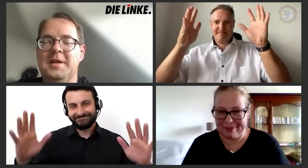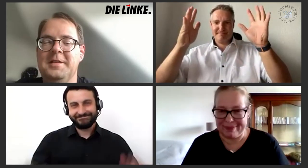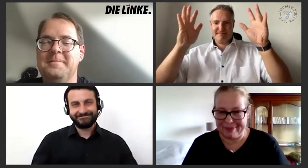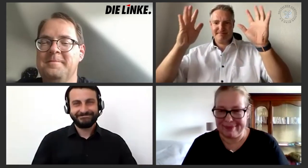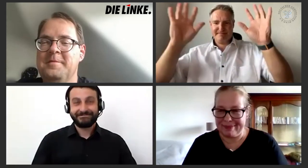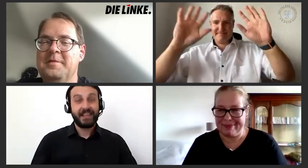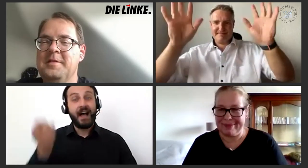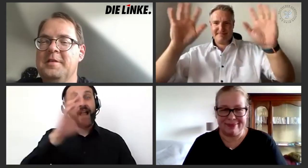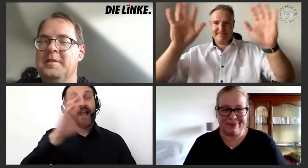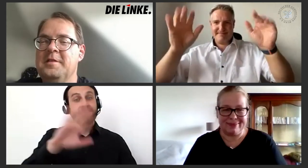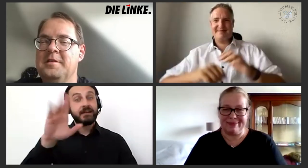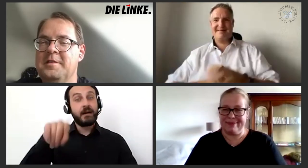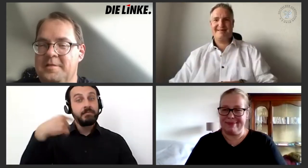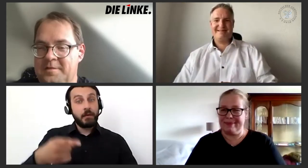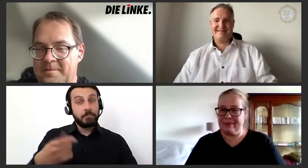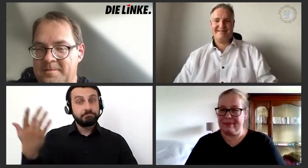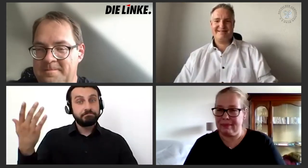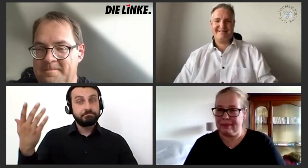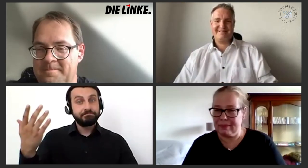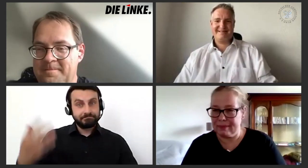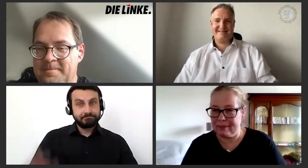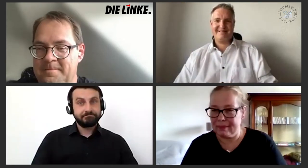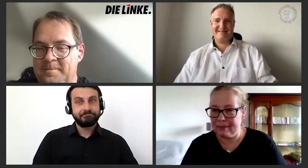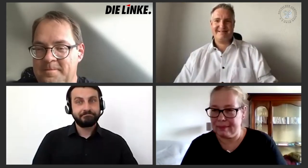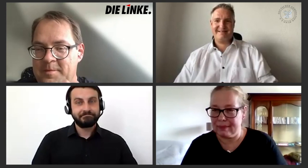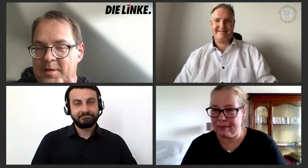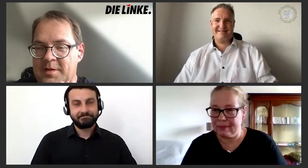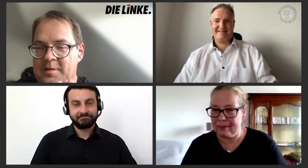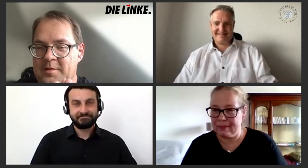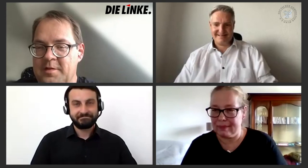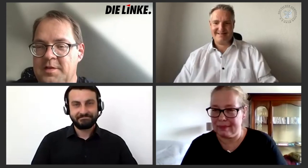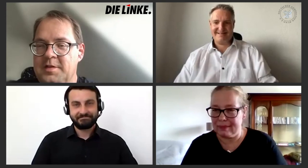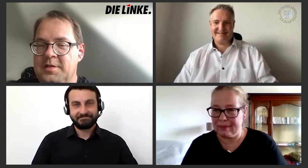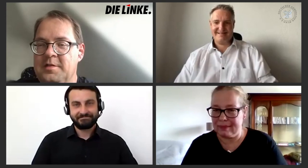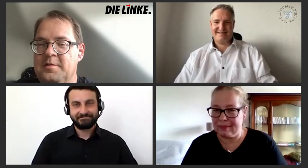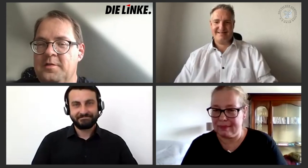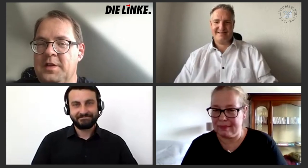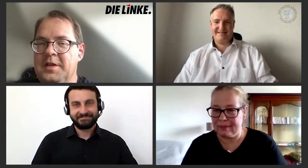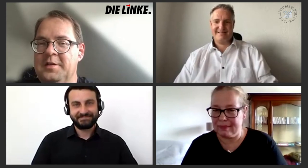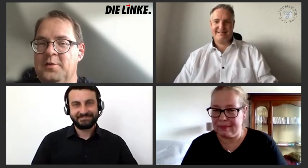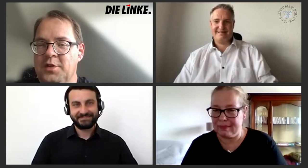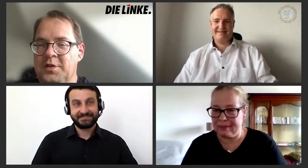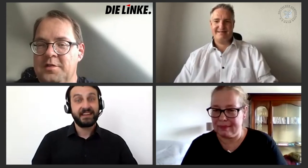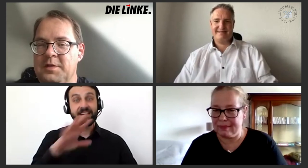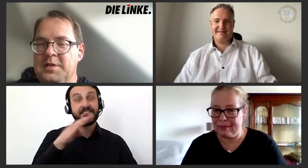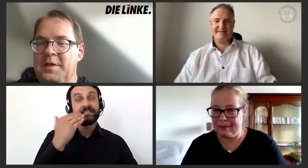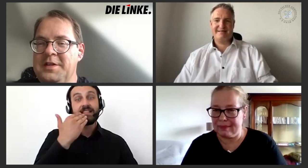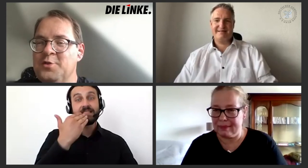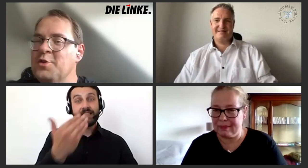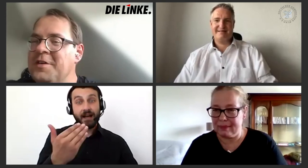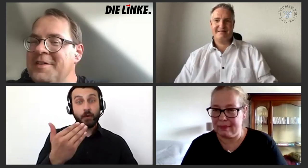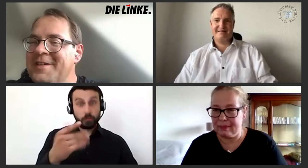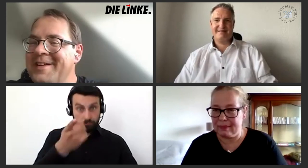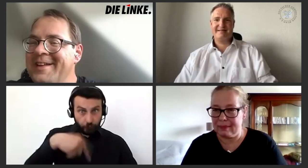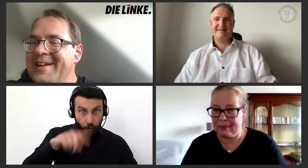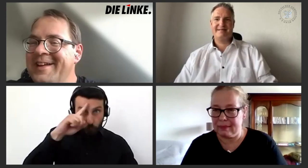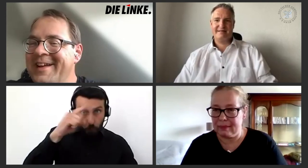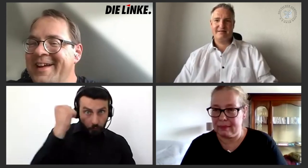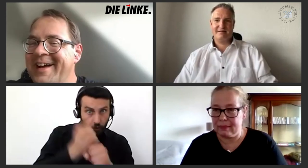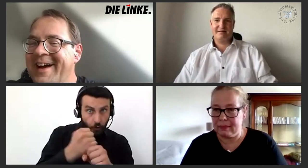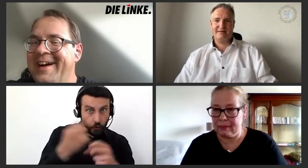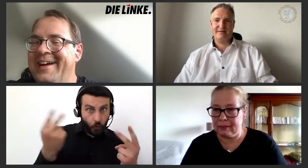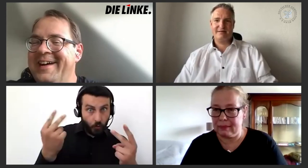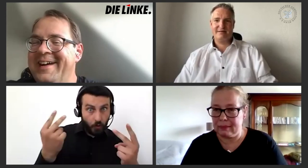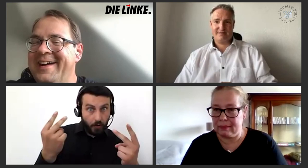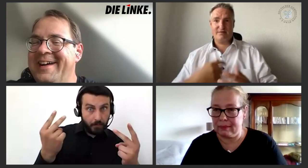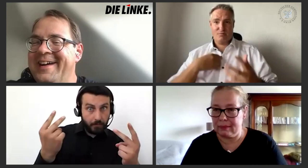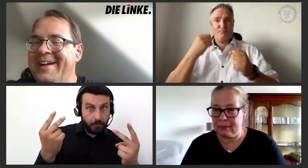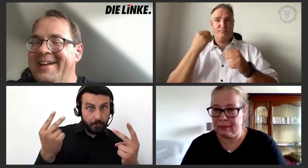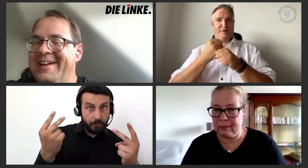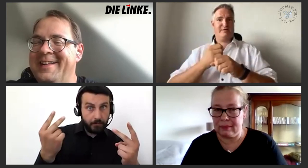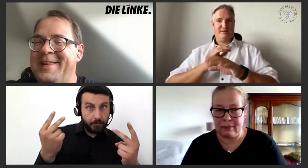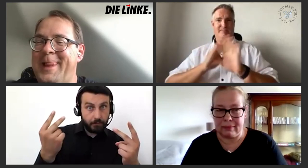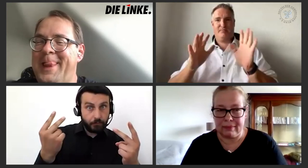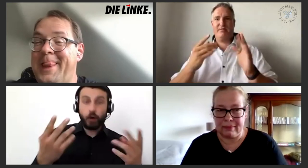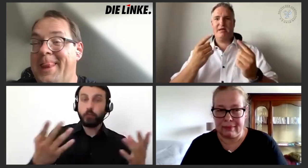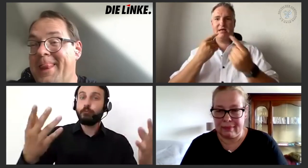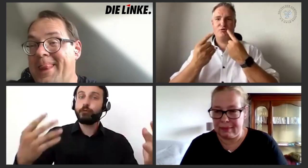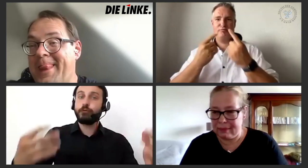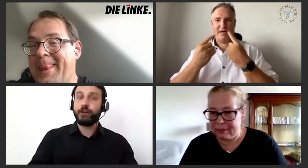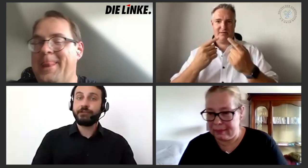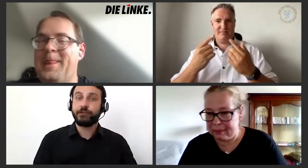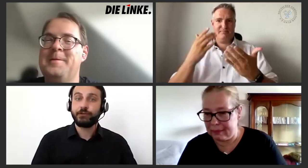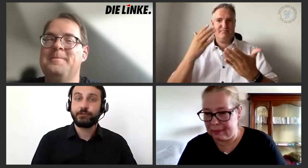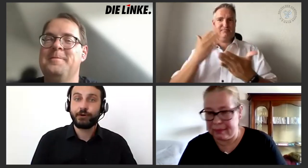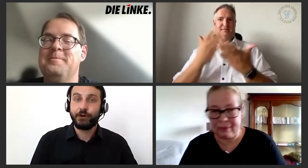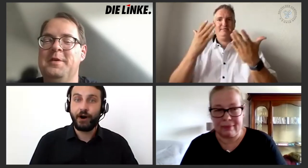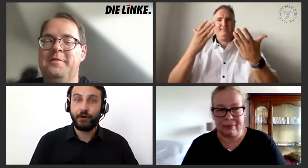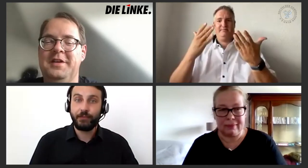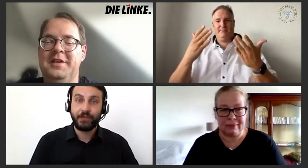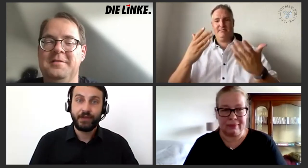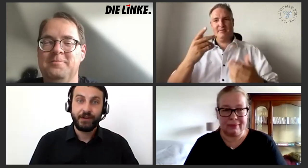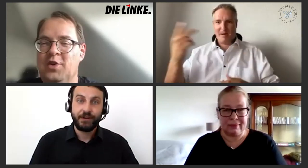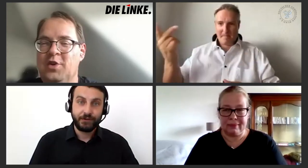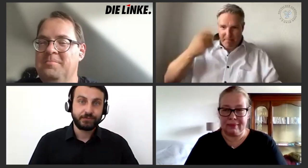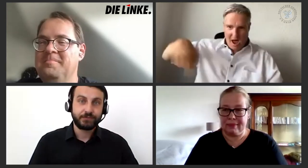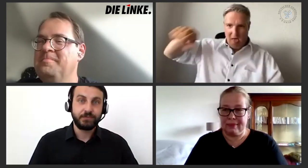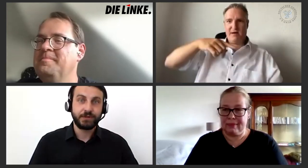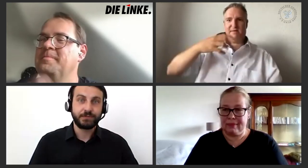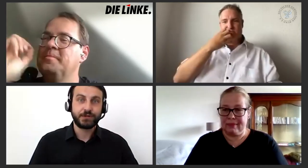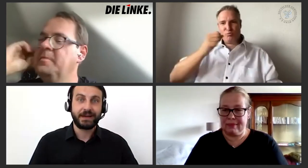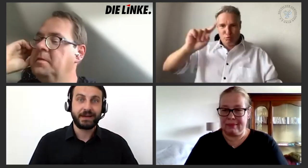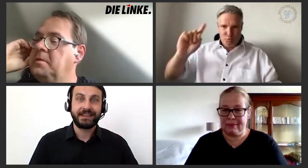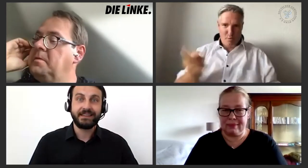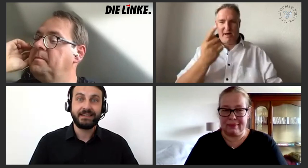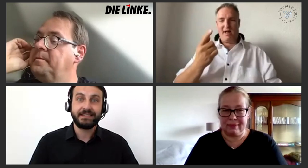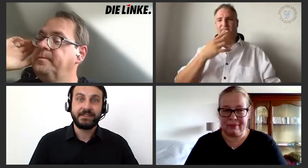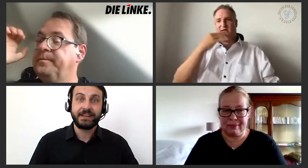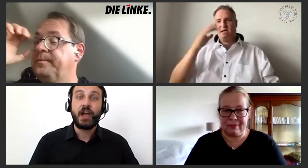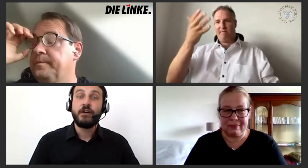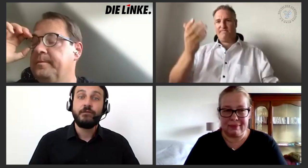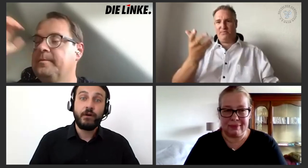Alles klar, dann...vielen Dank und wir sind fertig oder? - Ja, wir sind fertig, genau. - Perfekt. - ...mit dem Gespräch.